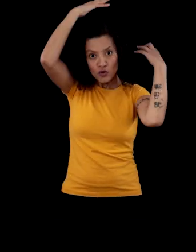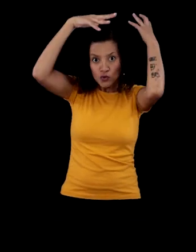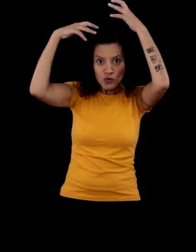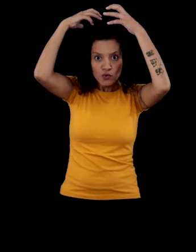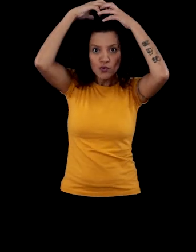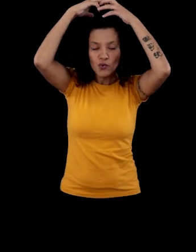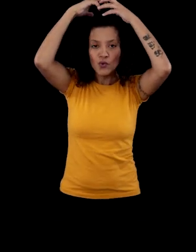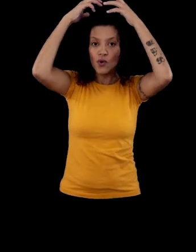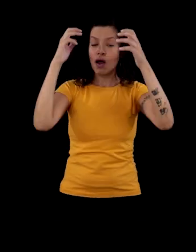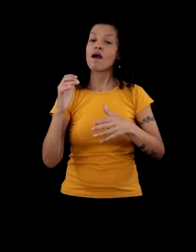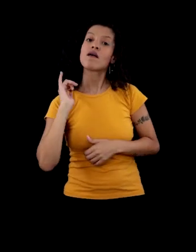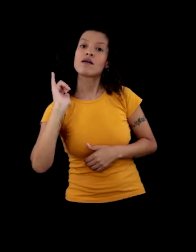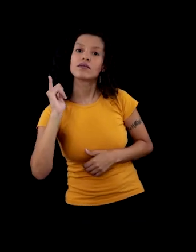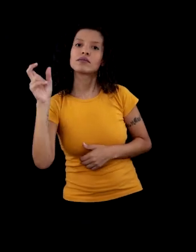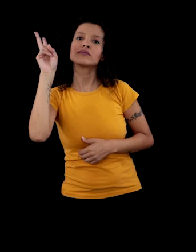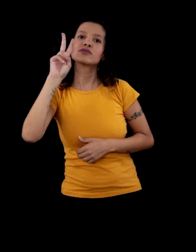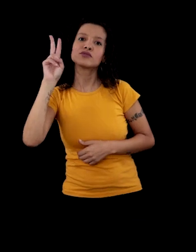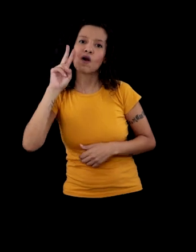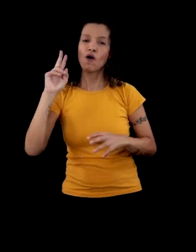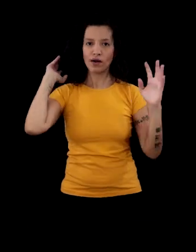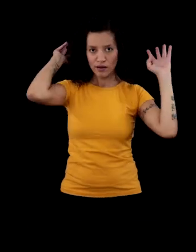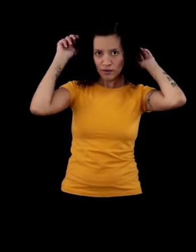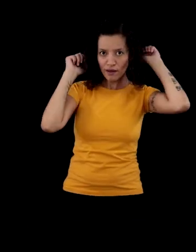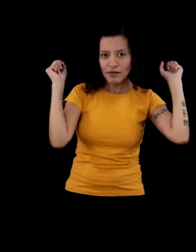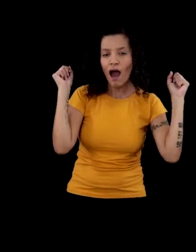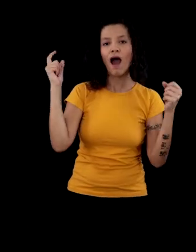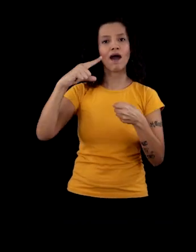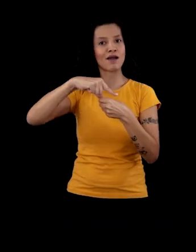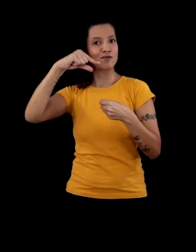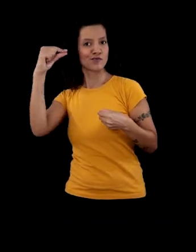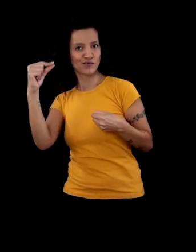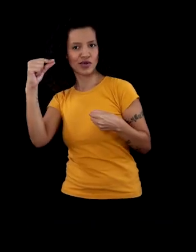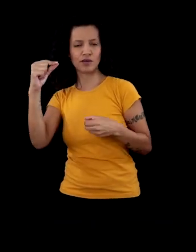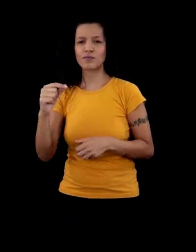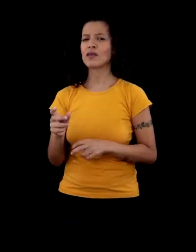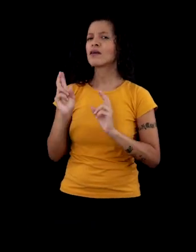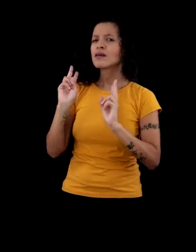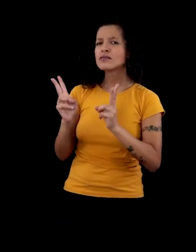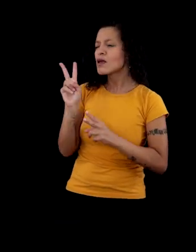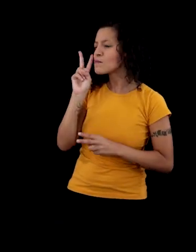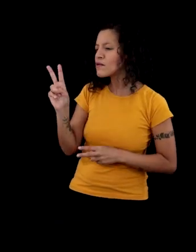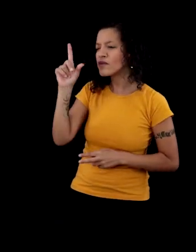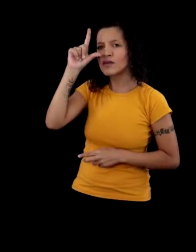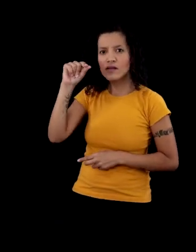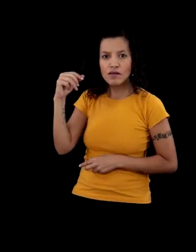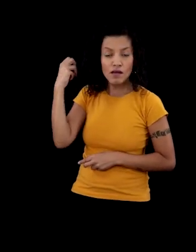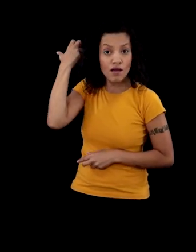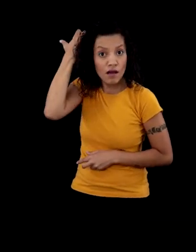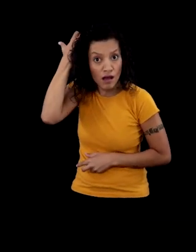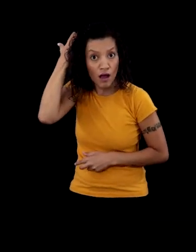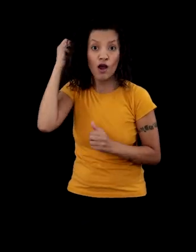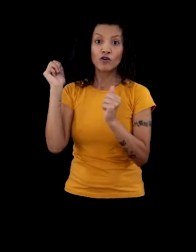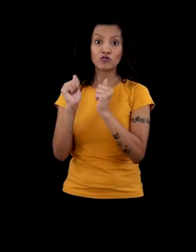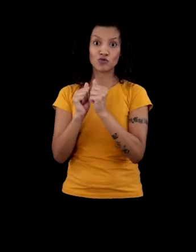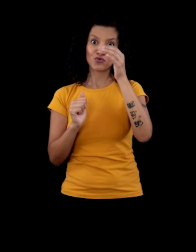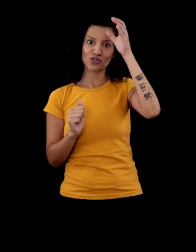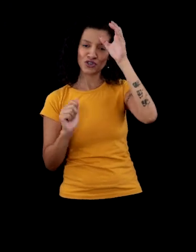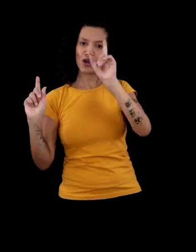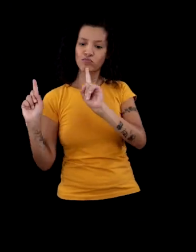daí contavam a história de Dandara, de Zumbi dos Palmares. Sempre via Dona Onete comandando junto com tia Benoca o grupo,